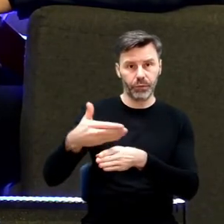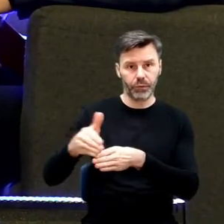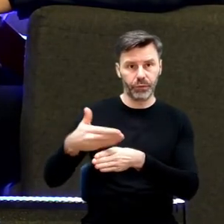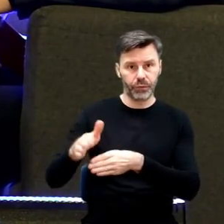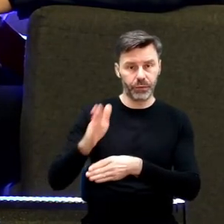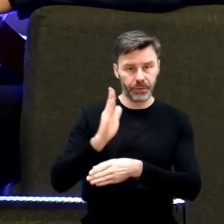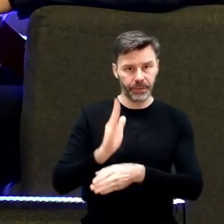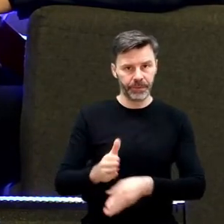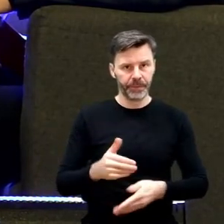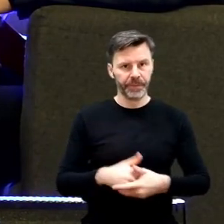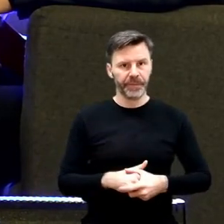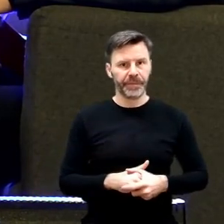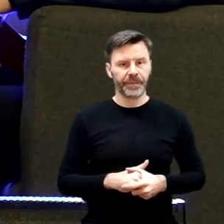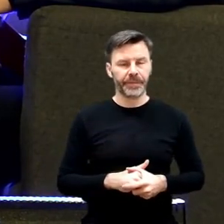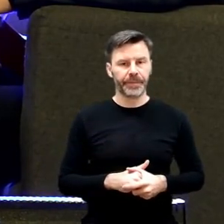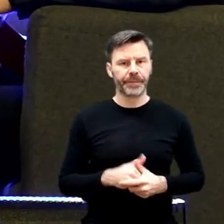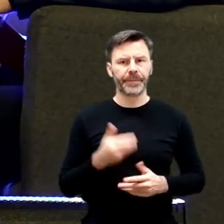bo też był taki zarzut w przestrzeni publicznej.